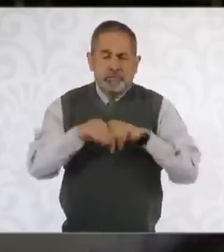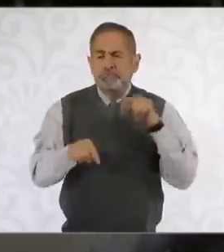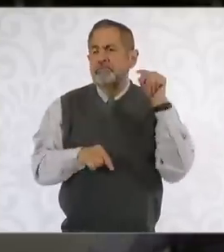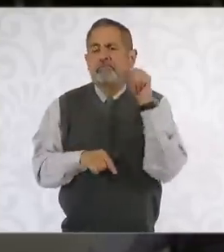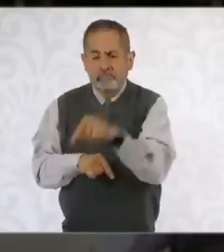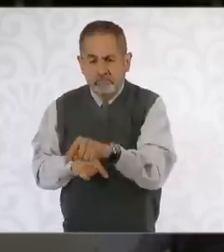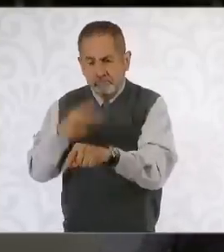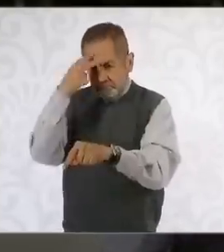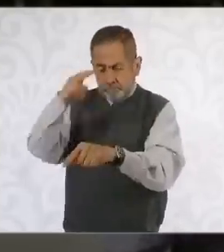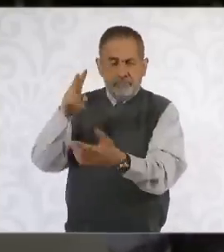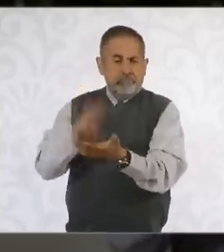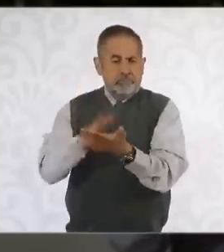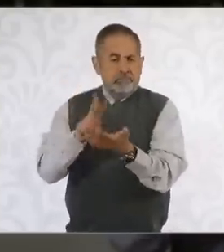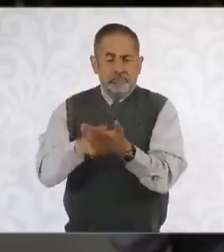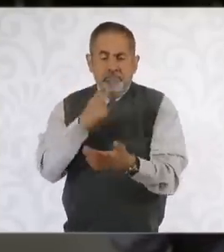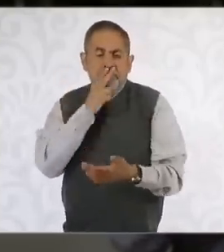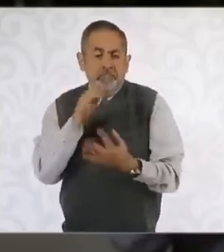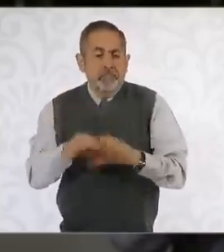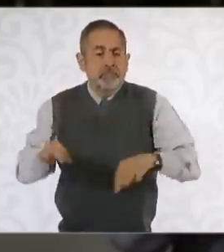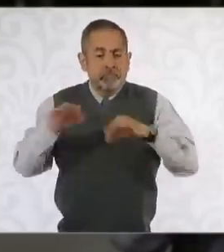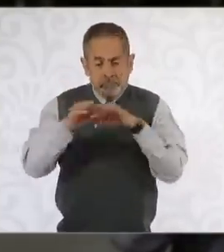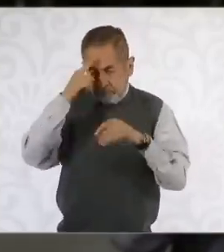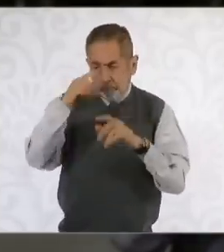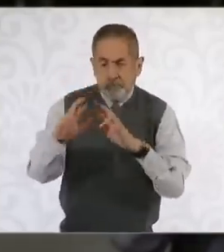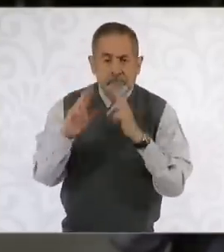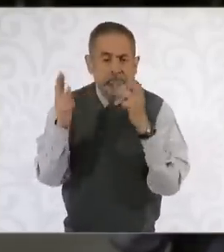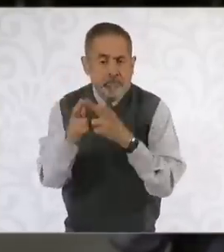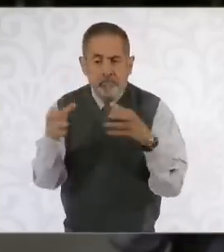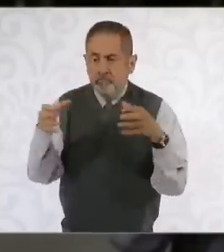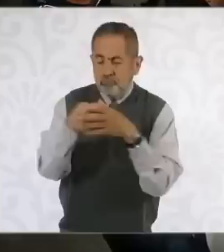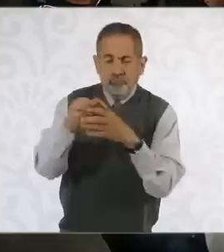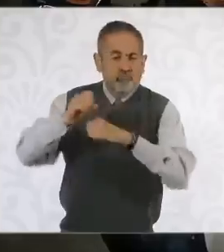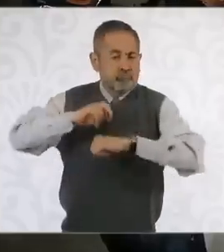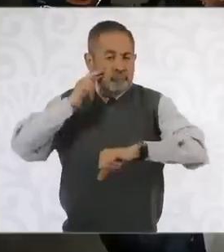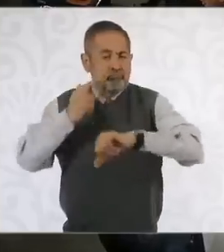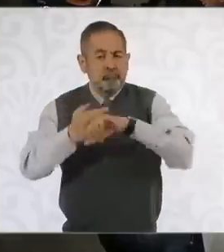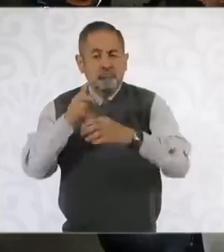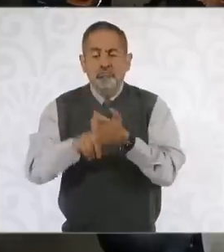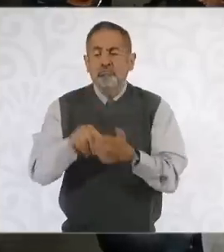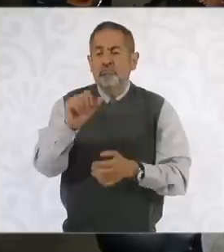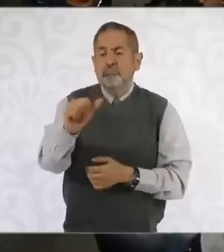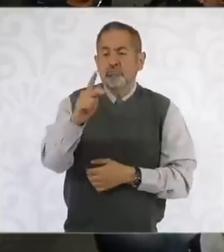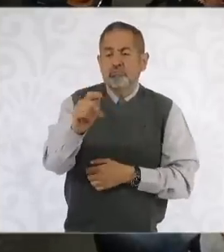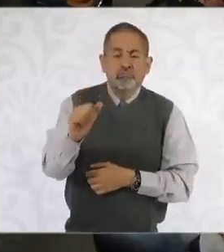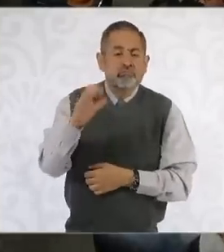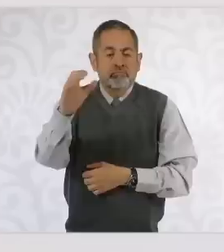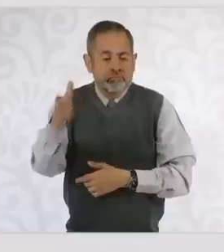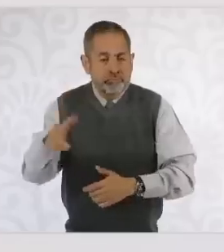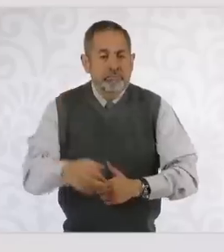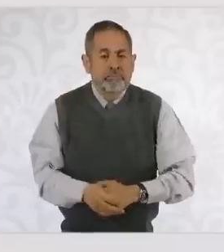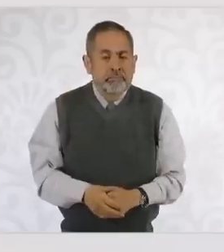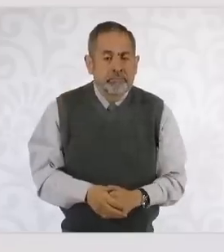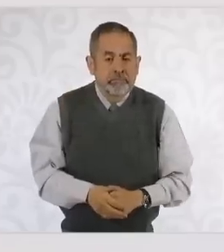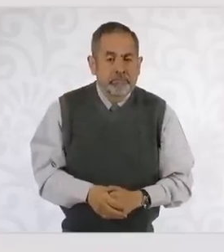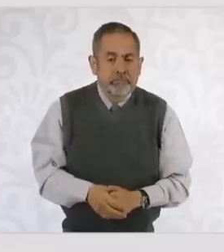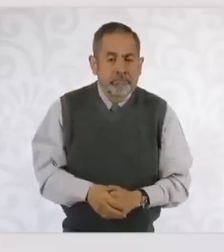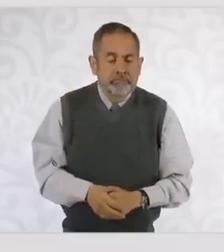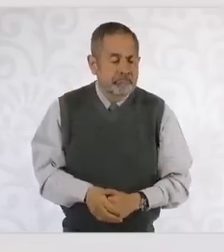México a a esta reunión Ministerial de líderes de la apec representa nada más la participación en